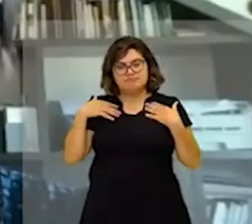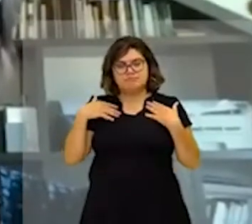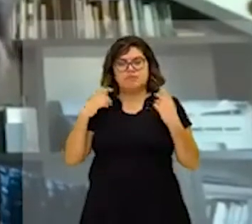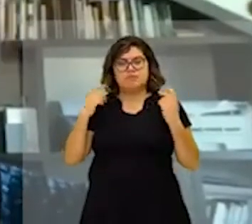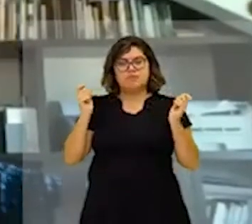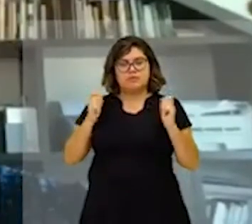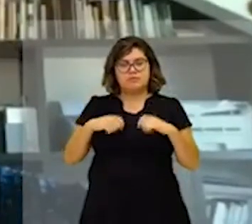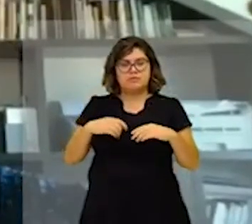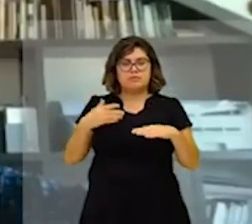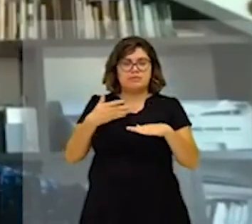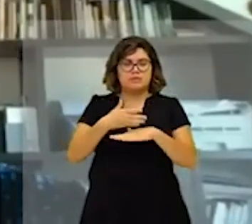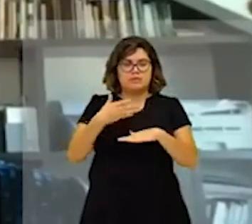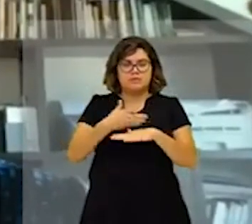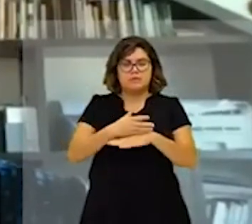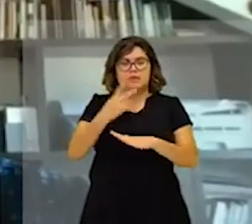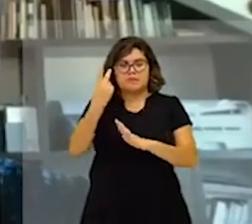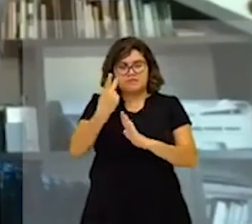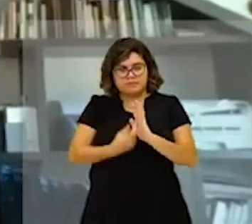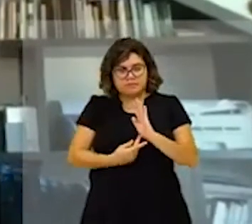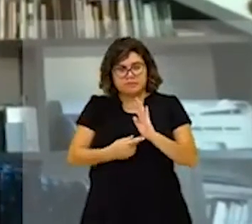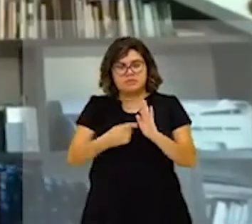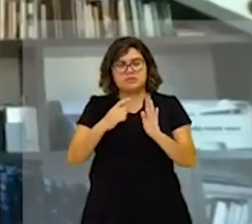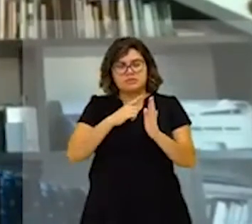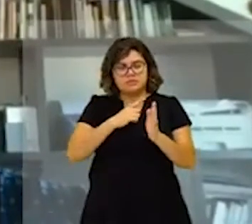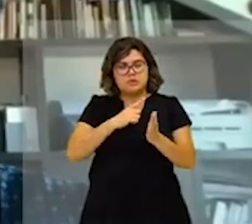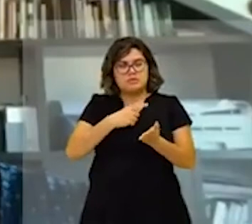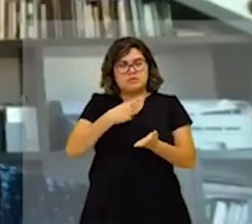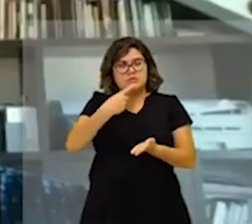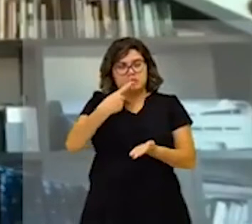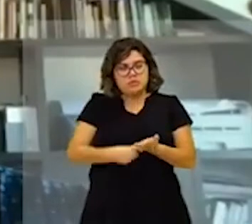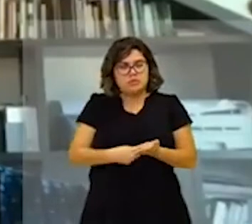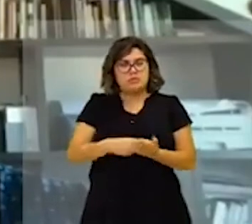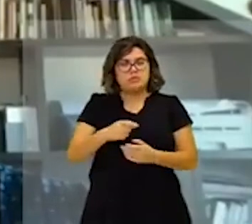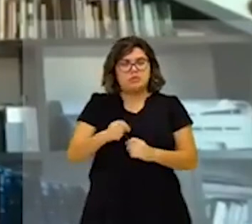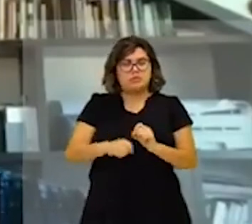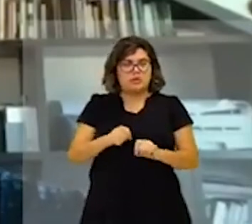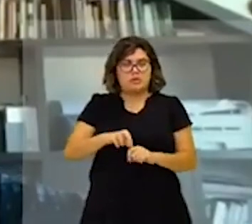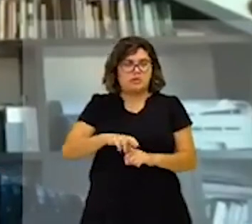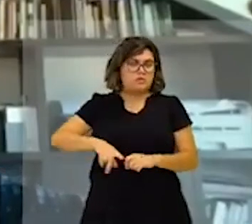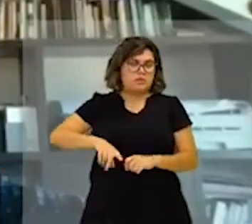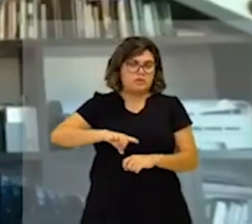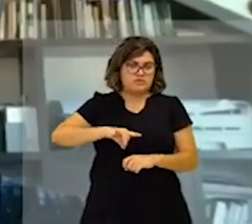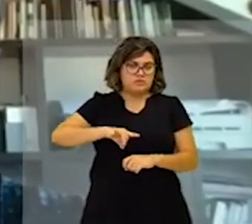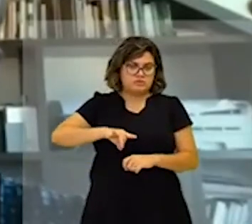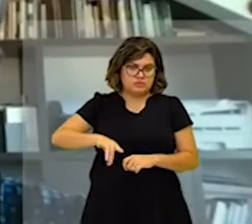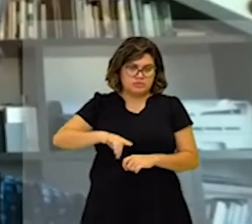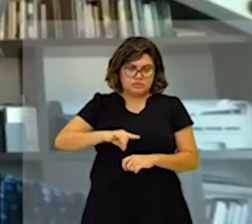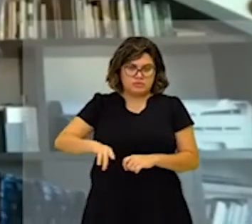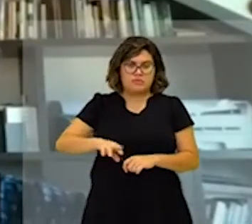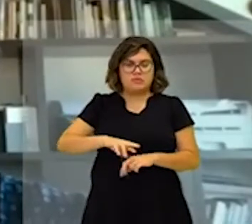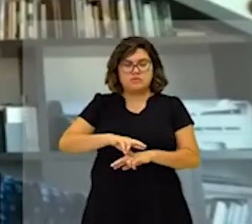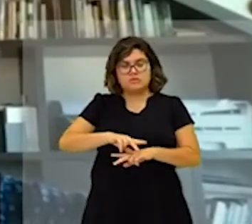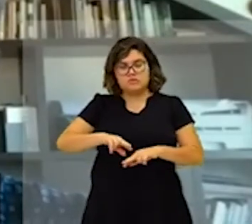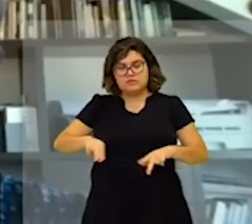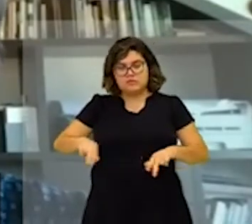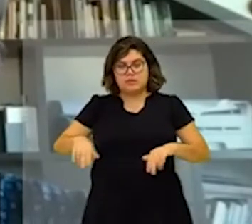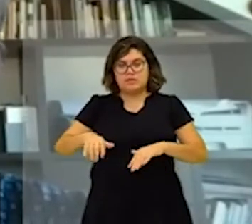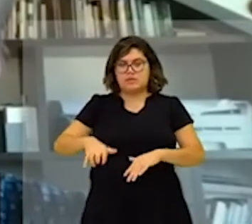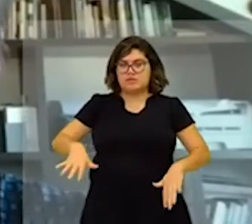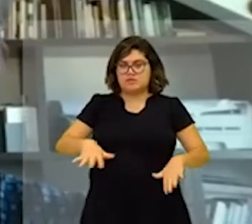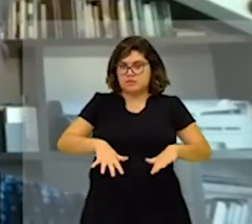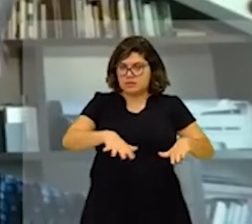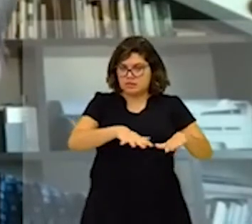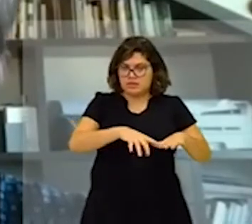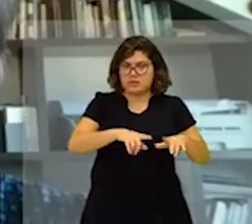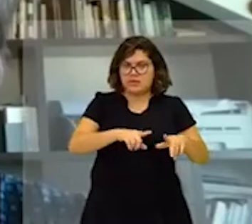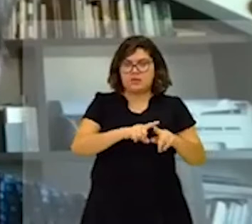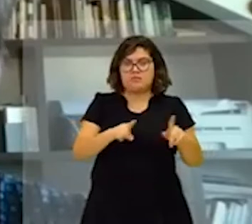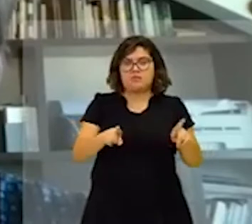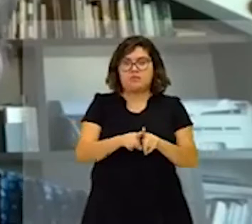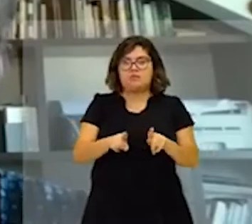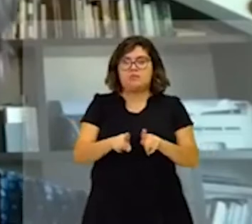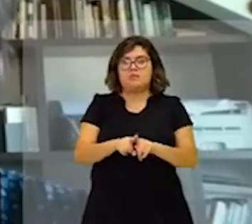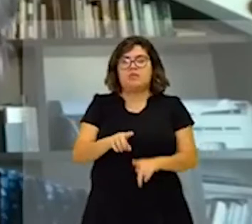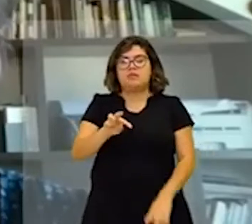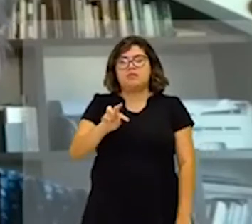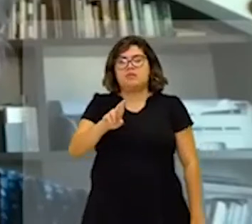projeto que parte de interesse posso não somente interdisciplinar mas também transitar esses ter